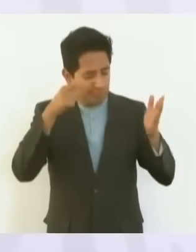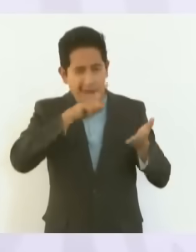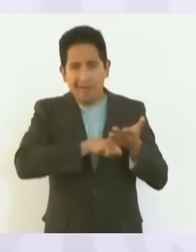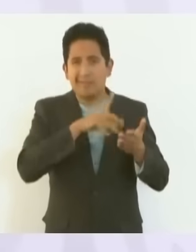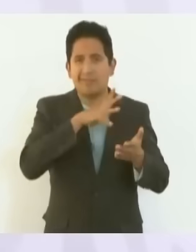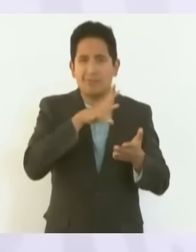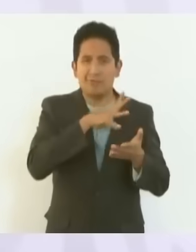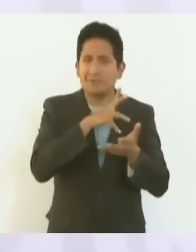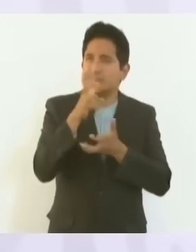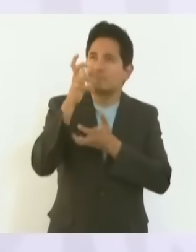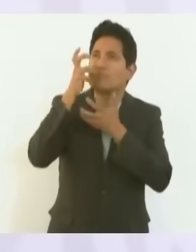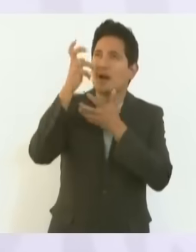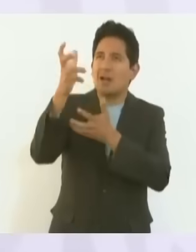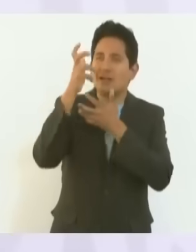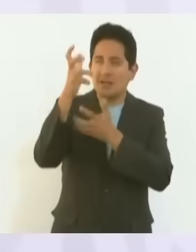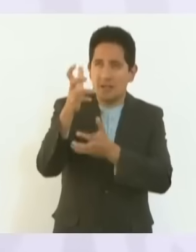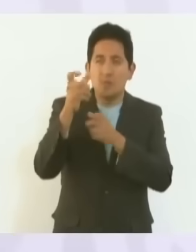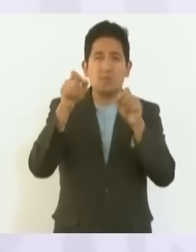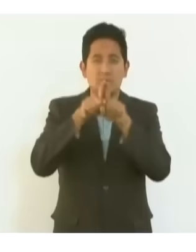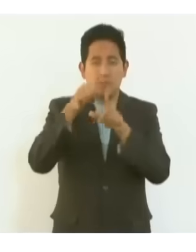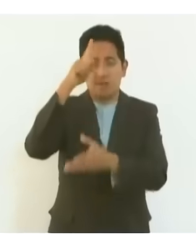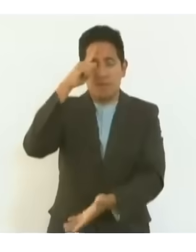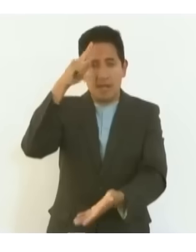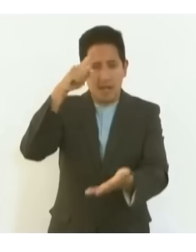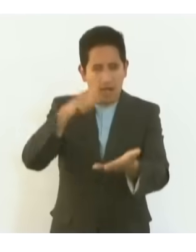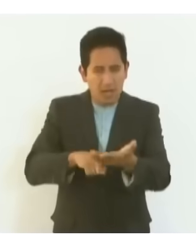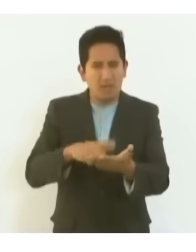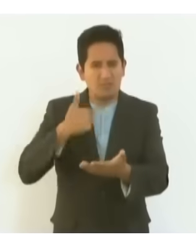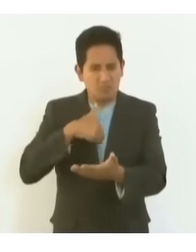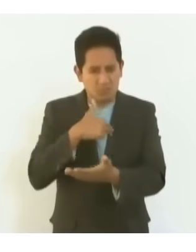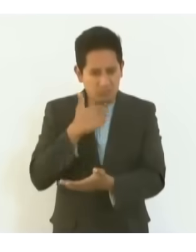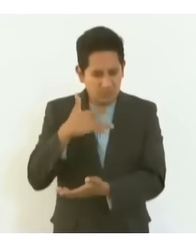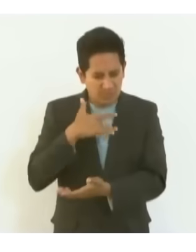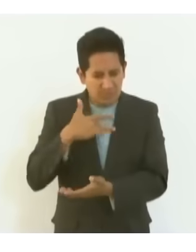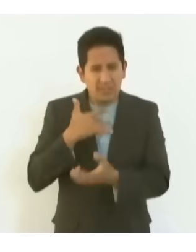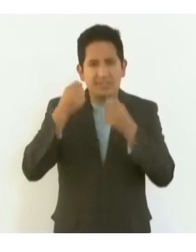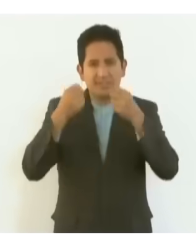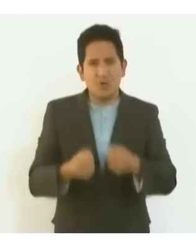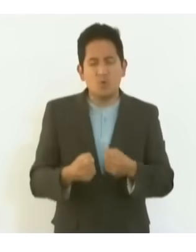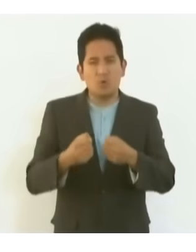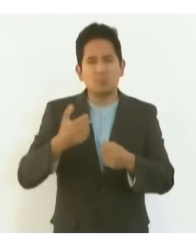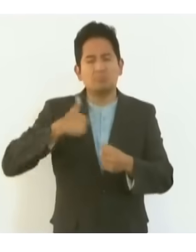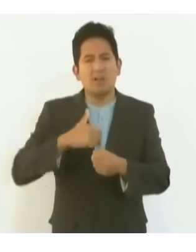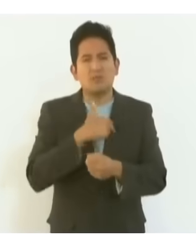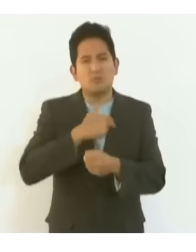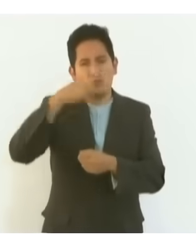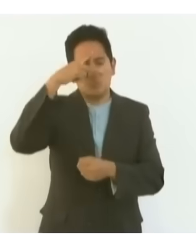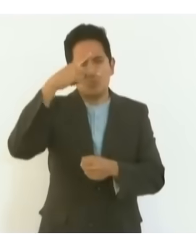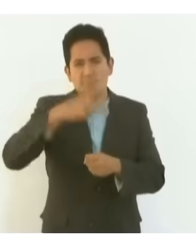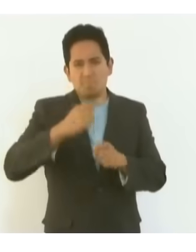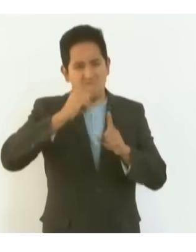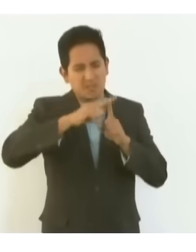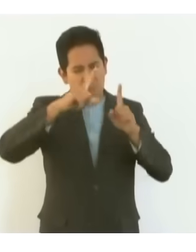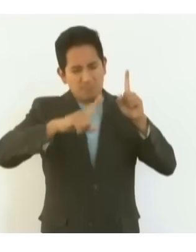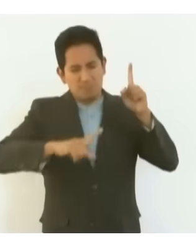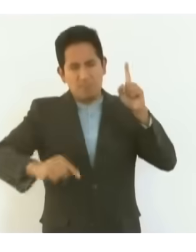firme convicción de que estamos construyendo el mejor México posible, donde las balas no